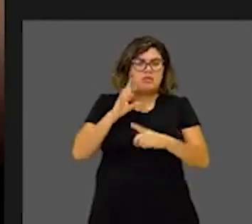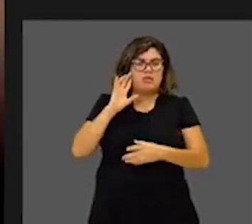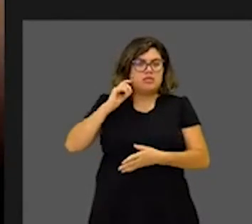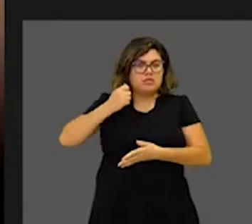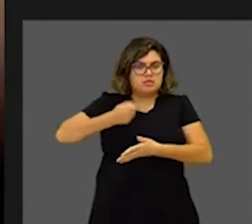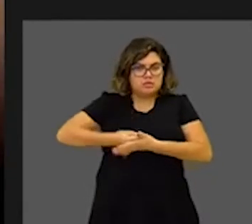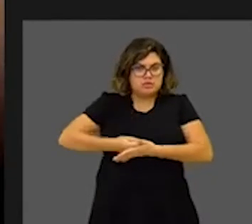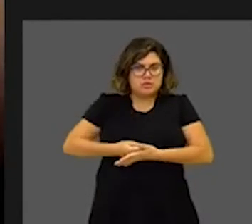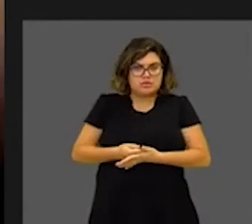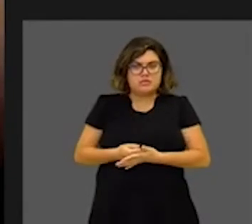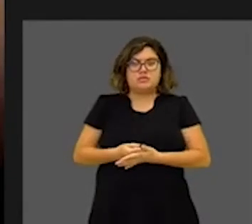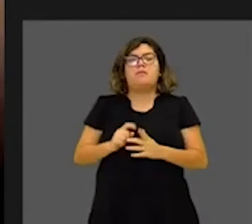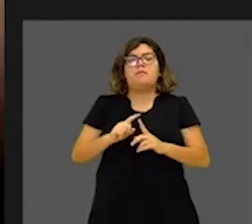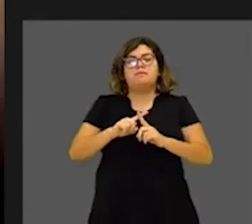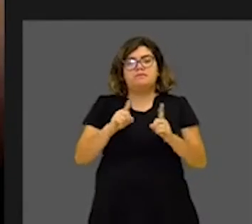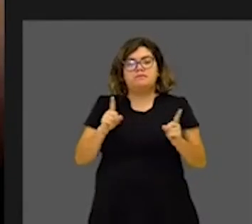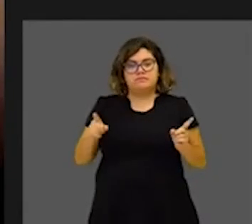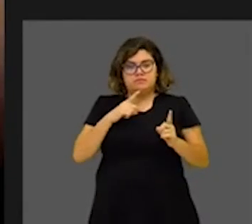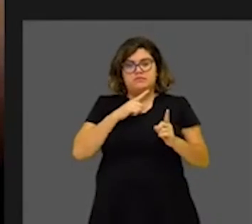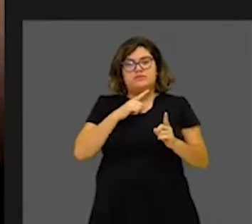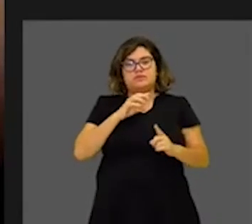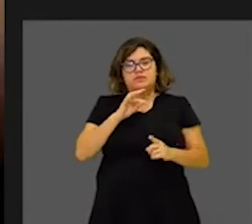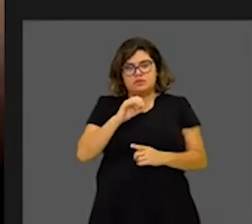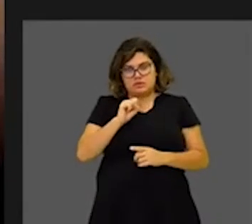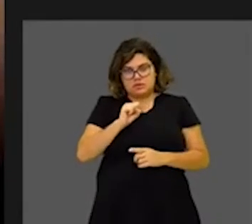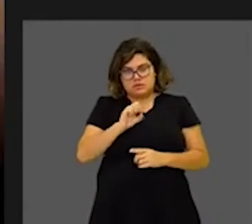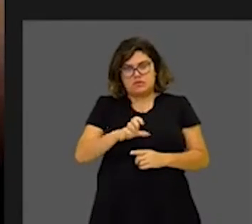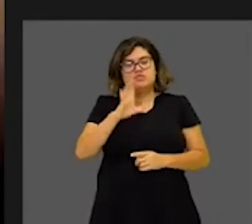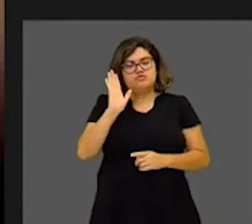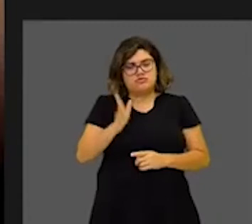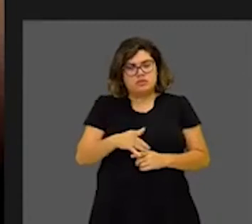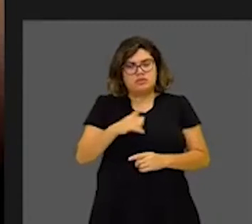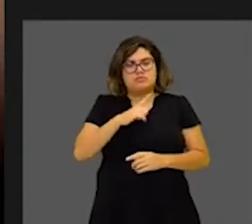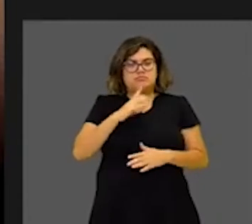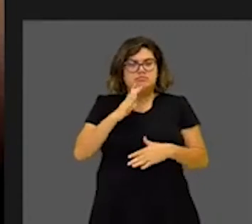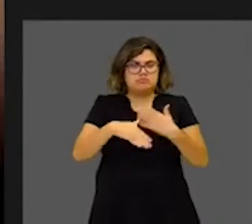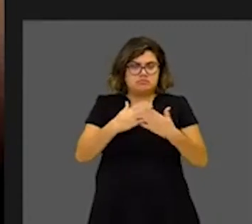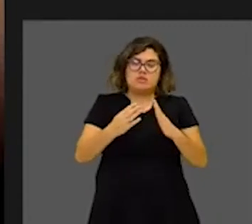considerando que o TSE já se desenvolvendo um sistema tão bom Como eram as contas